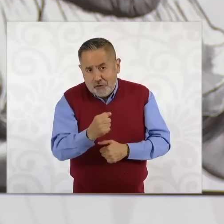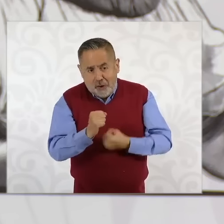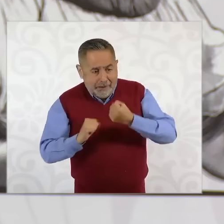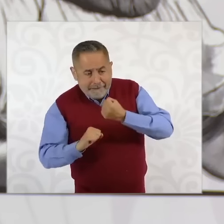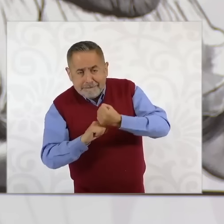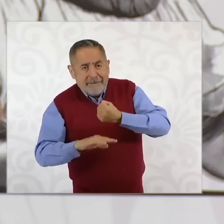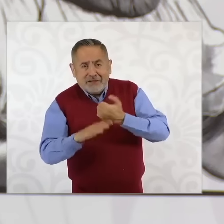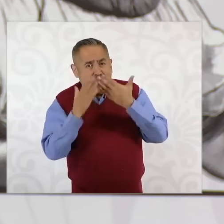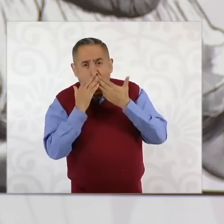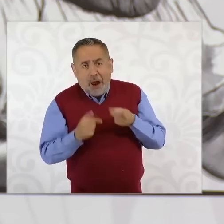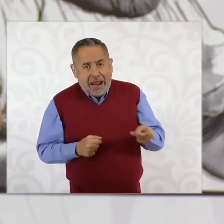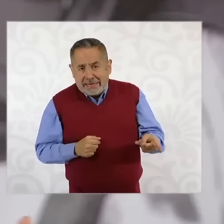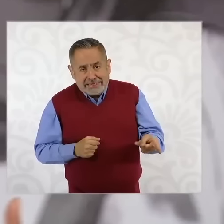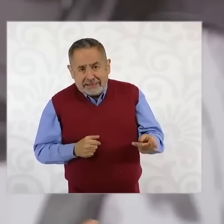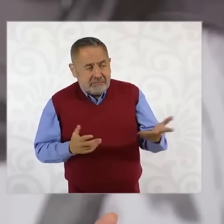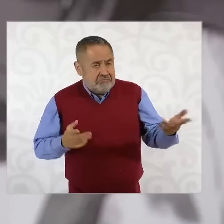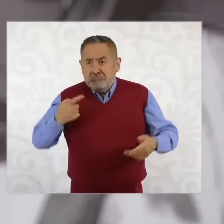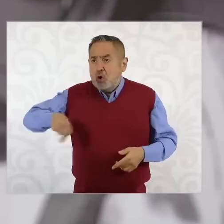los resultados que tenemos en seguridad, pues son enormes.